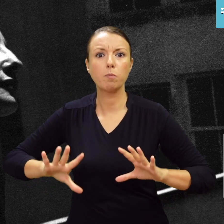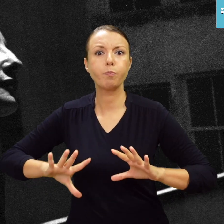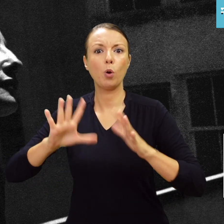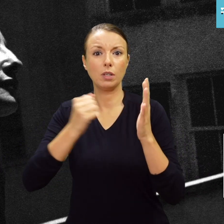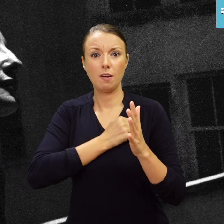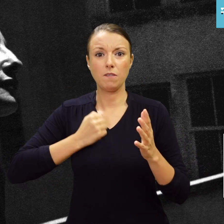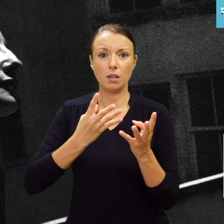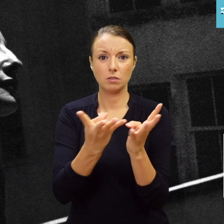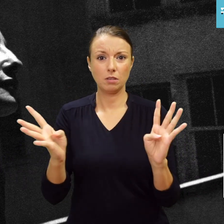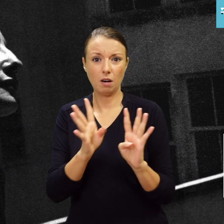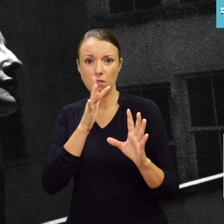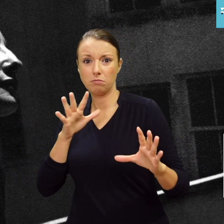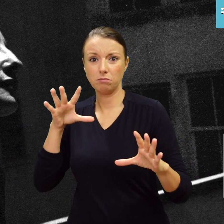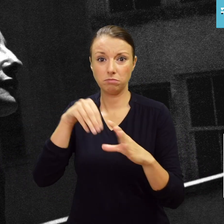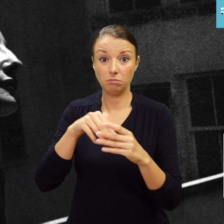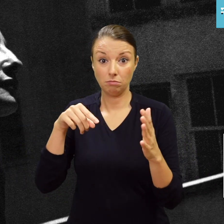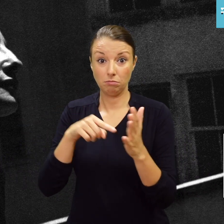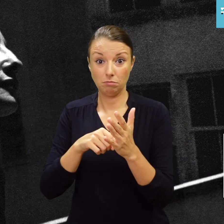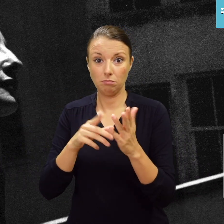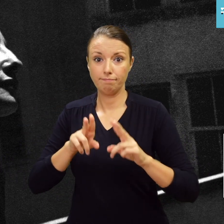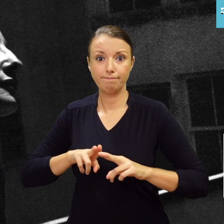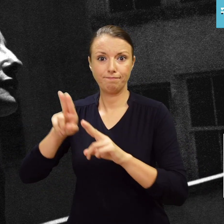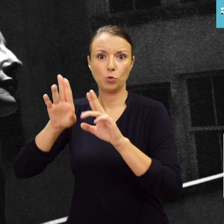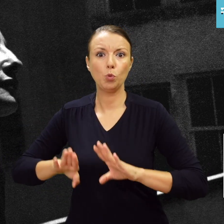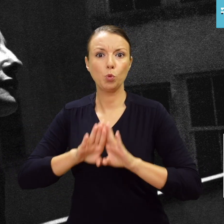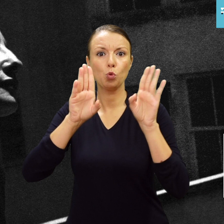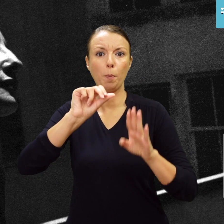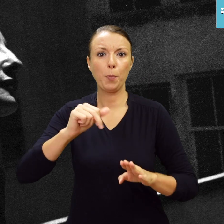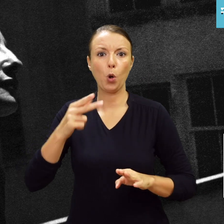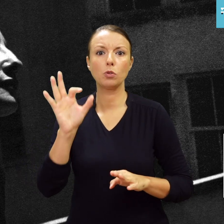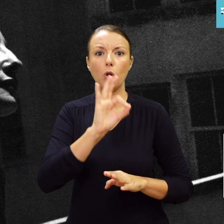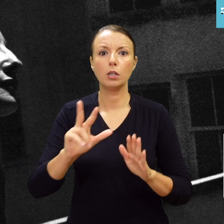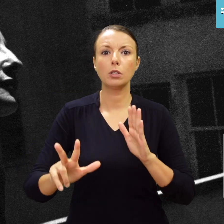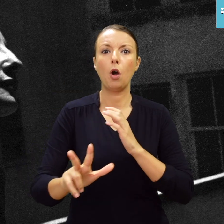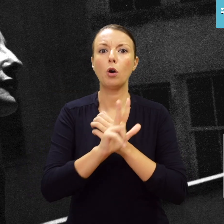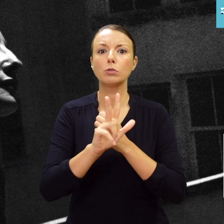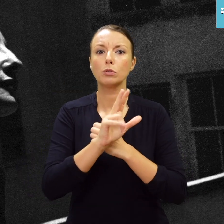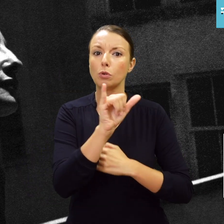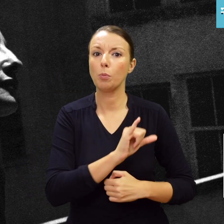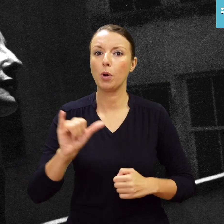zorganizowanej w Muzeum POLIN na 80. rocznicę powstania w getcie.